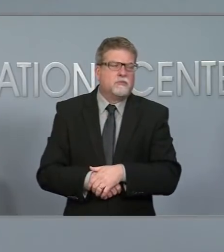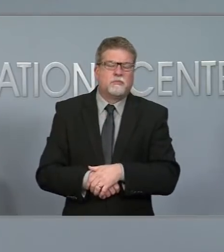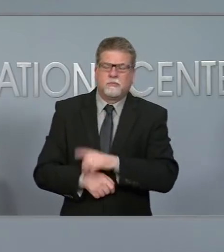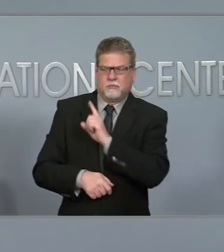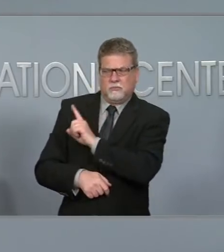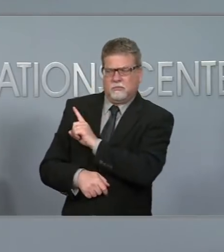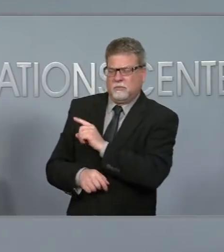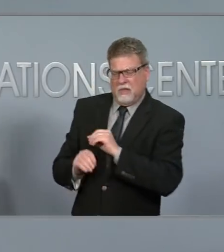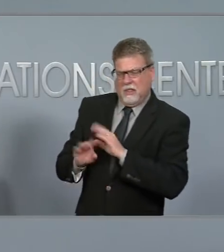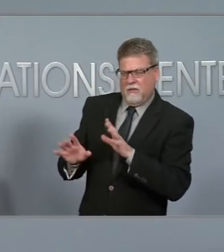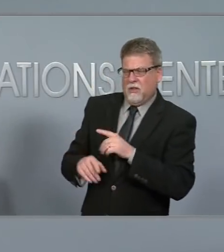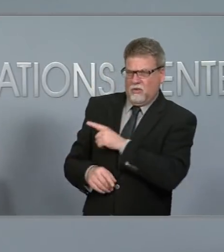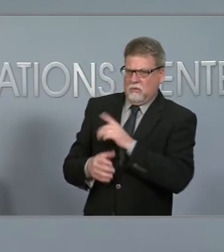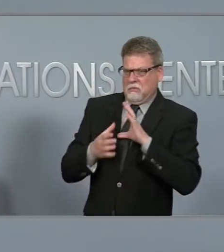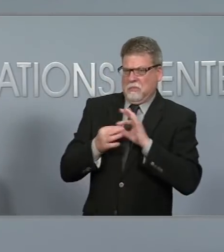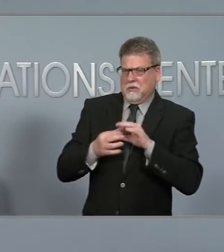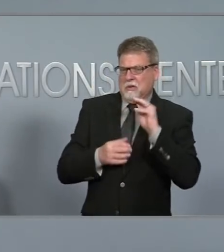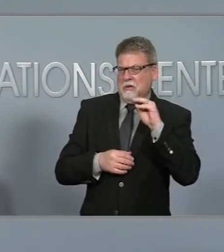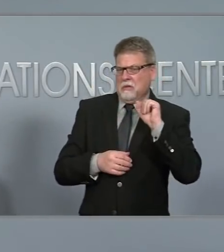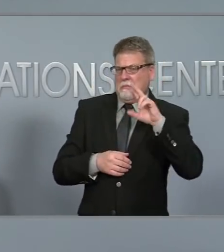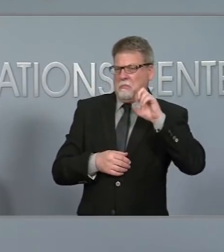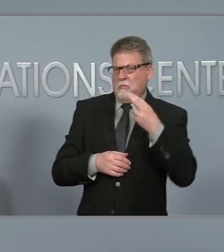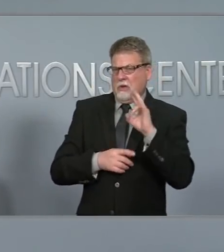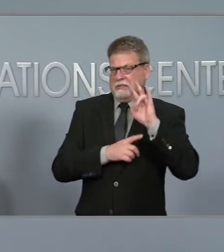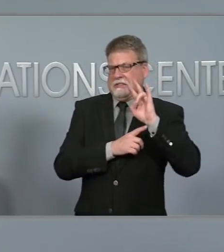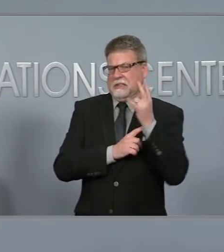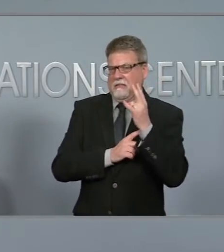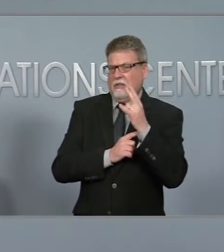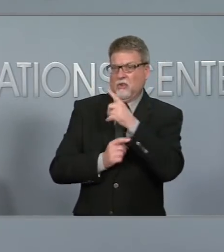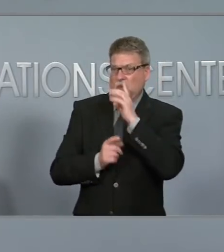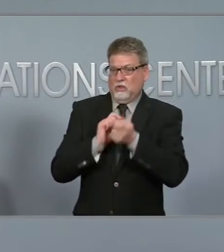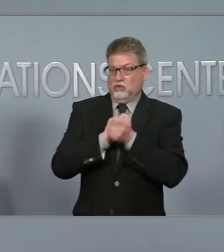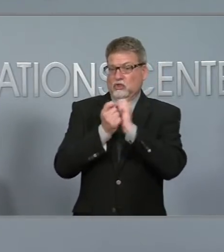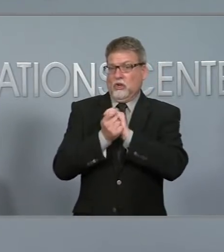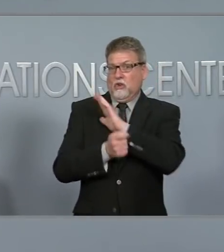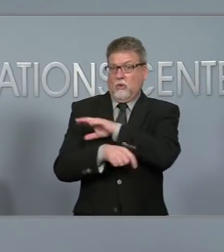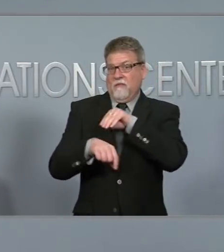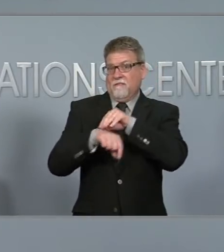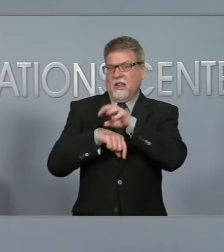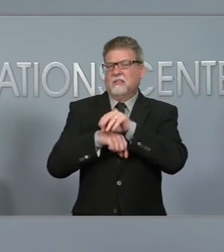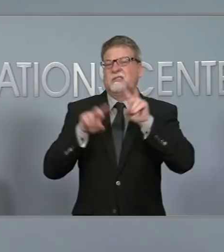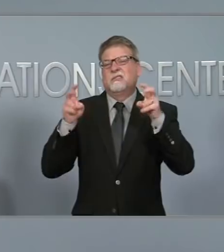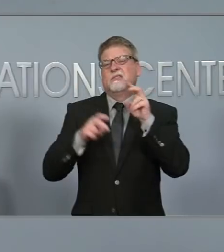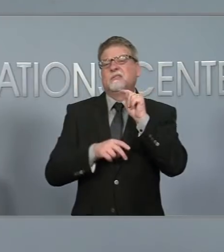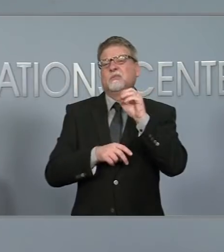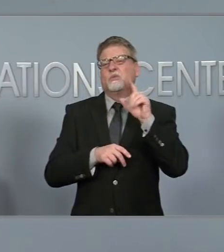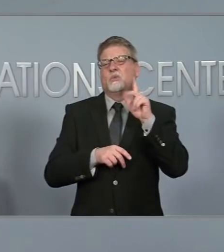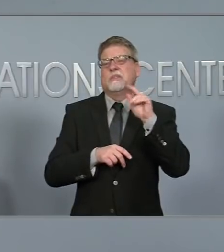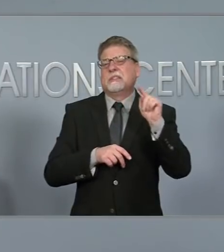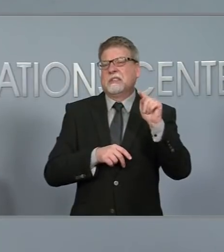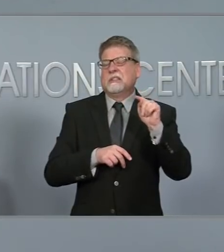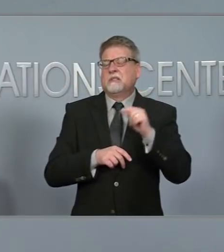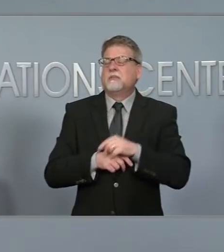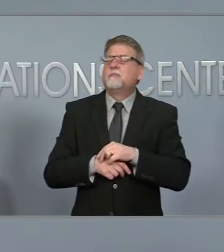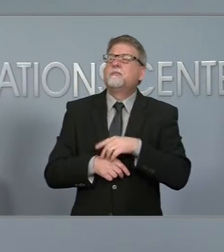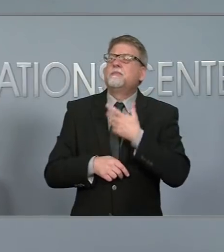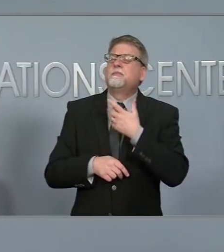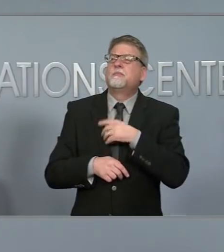Determinar estos requisitos del Gobierno sobre el uso de